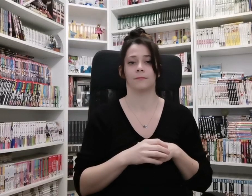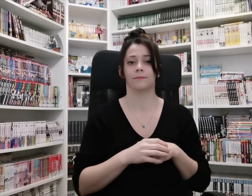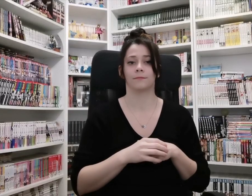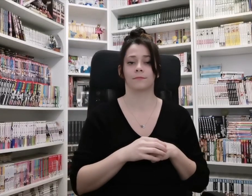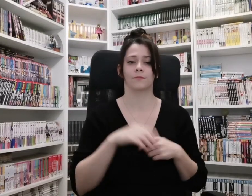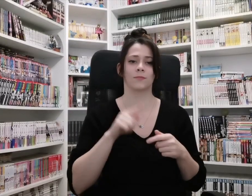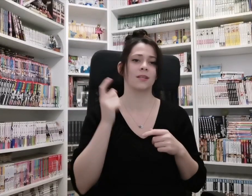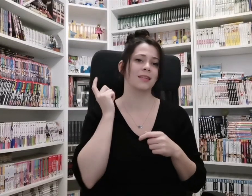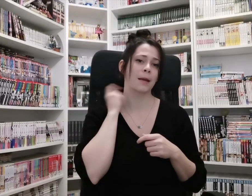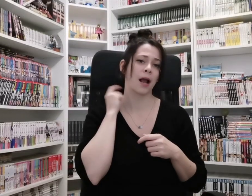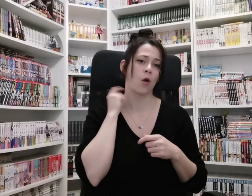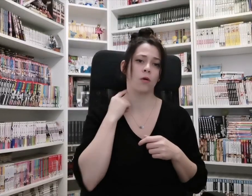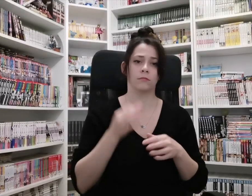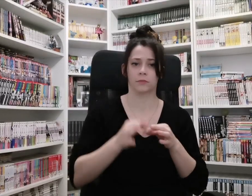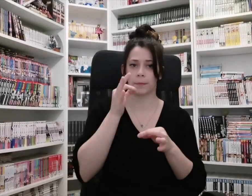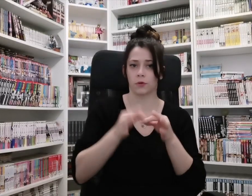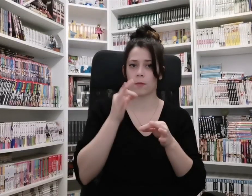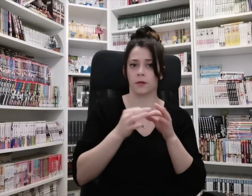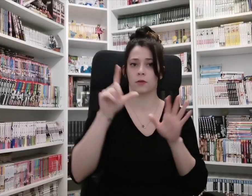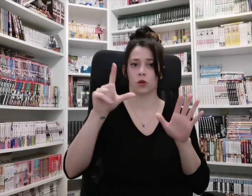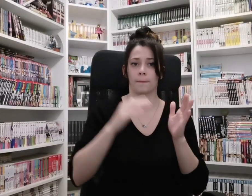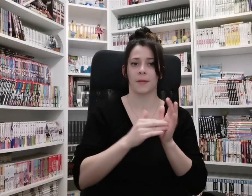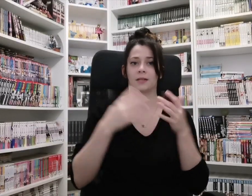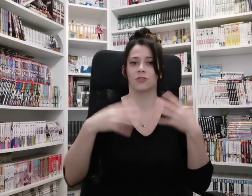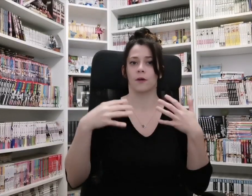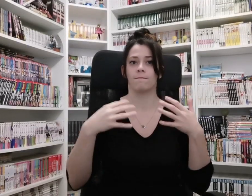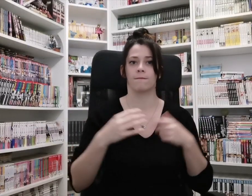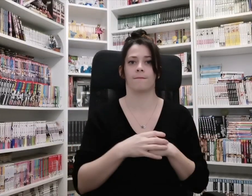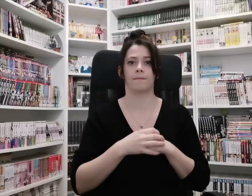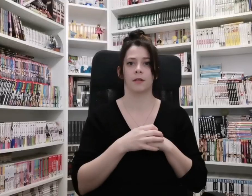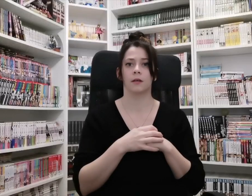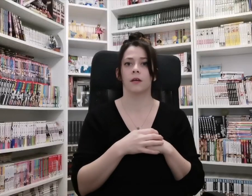…numéro de septembre 2019.